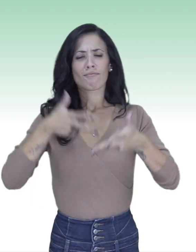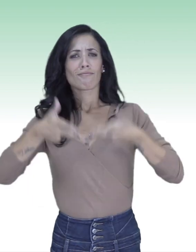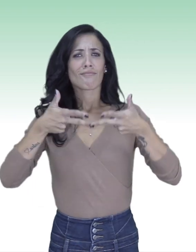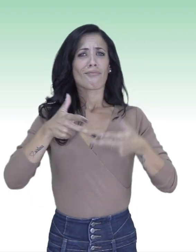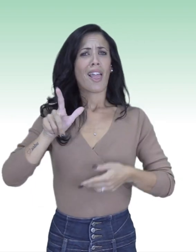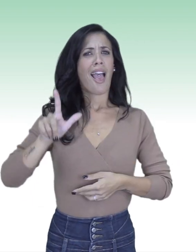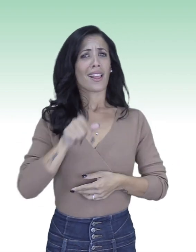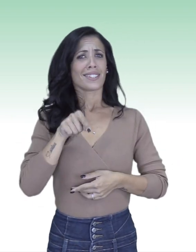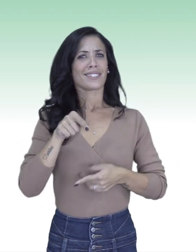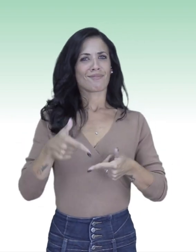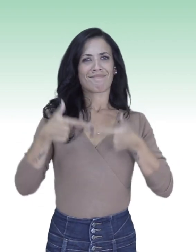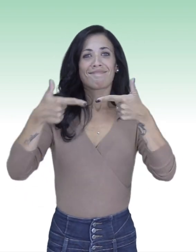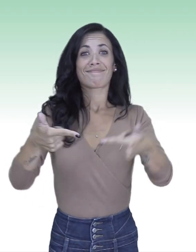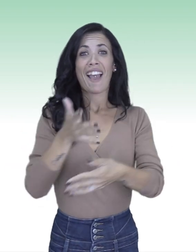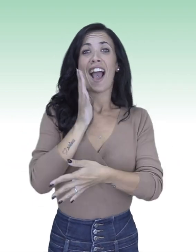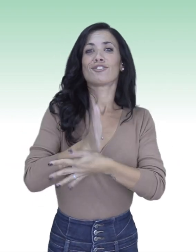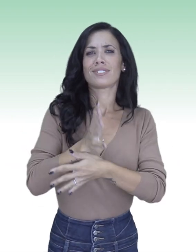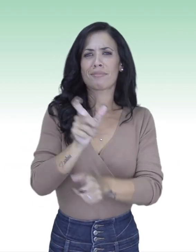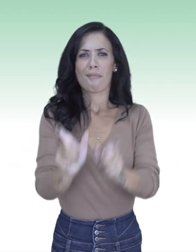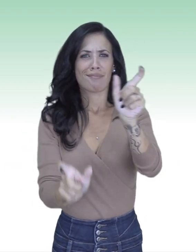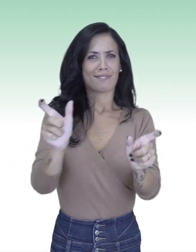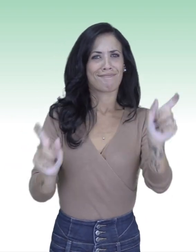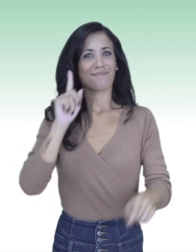Ad esempio, oltre all’accessibilità garantita dalla lingua dei segni,